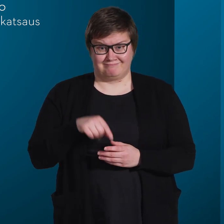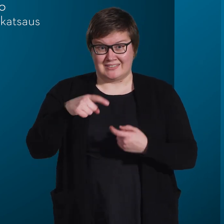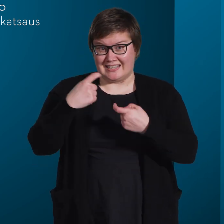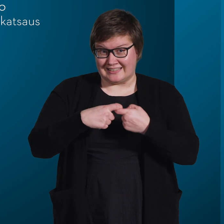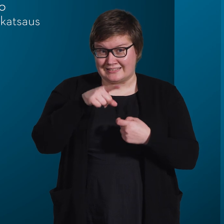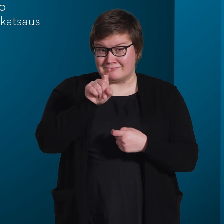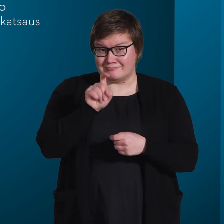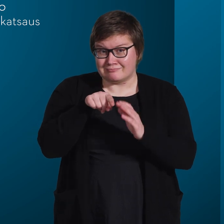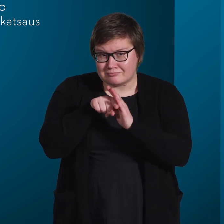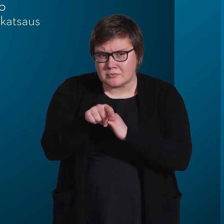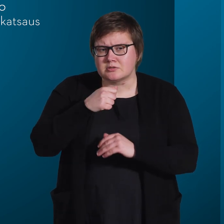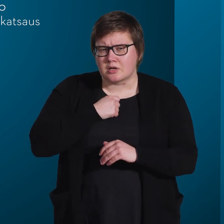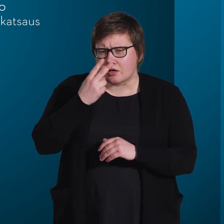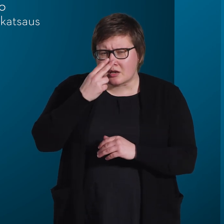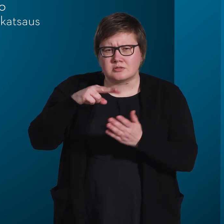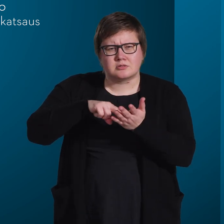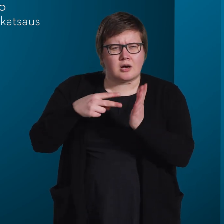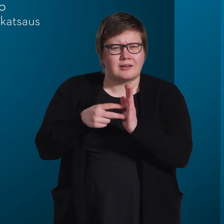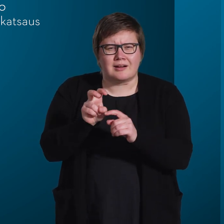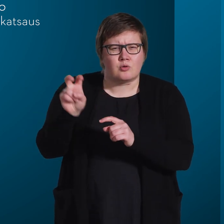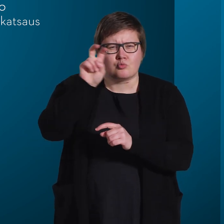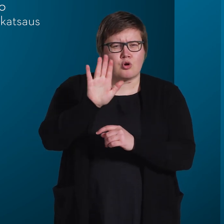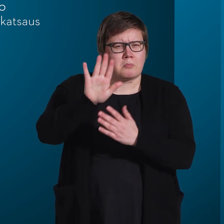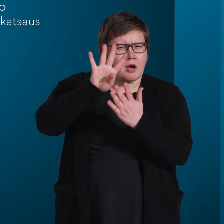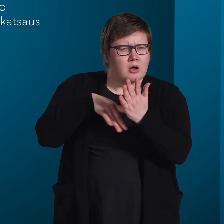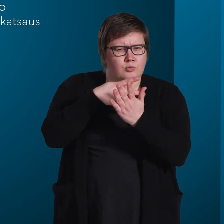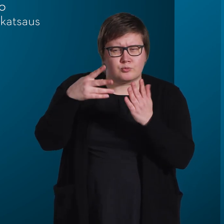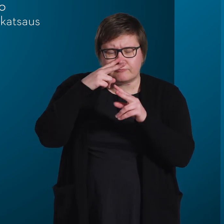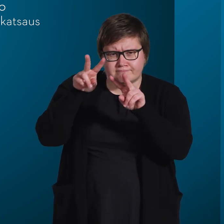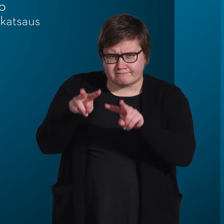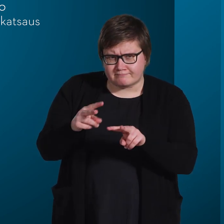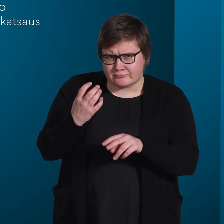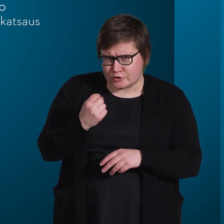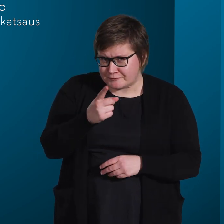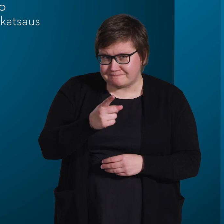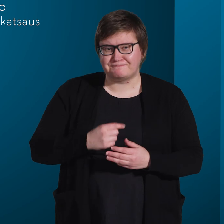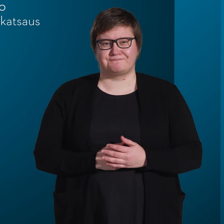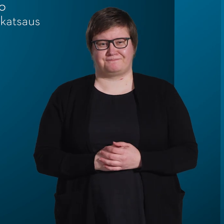Pääset katsomaan strategiakiertueen aikataulun oheisesta linkistä.